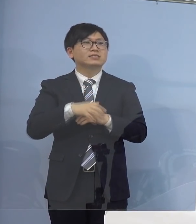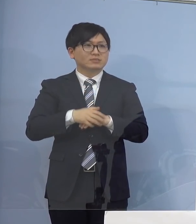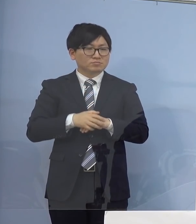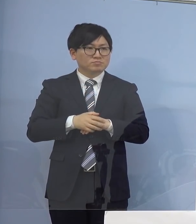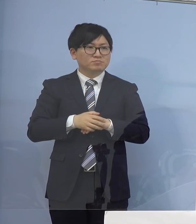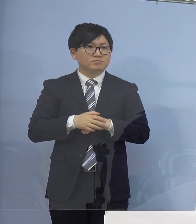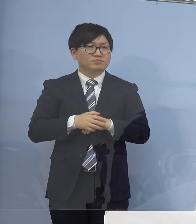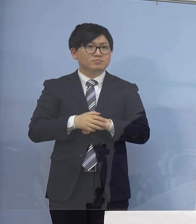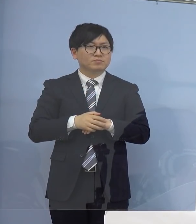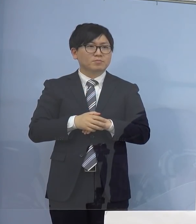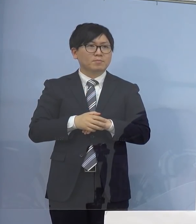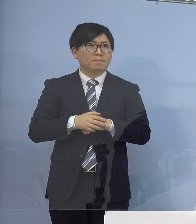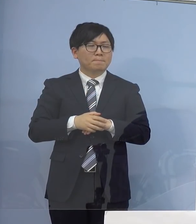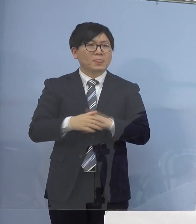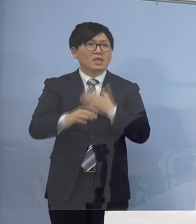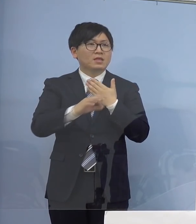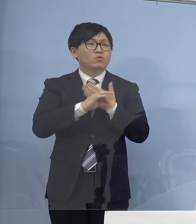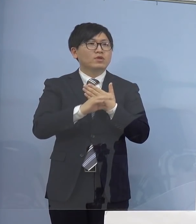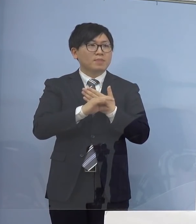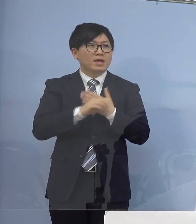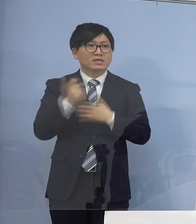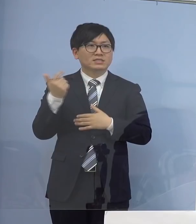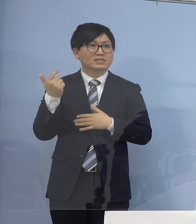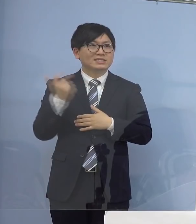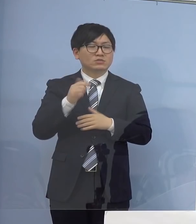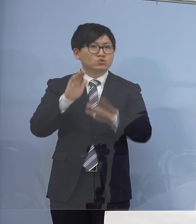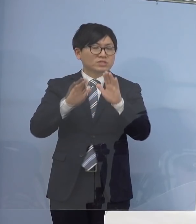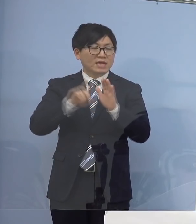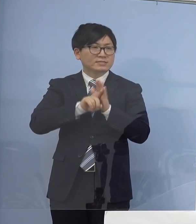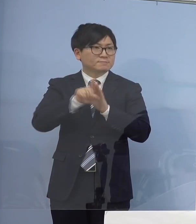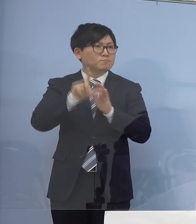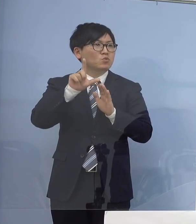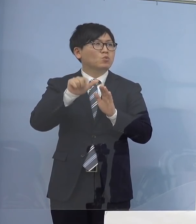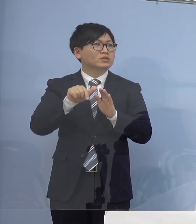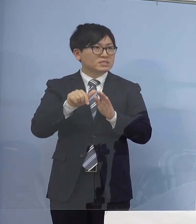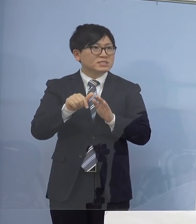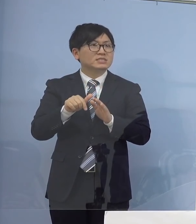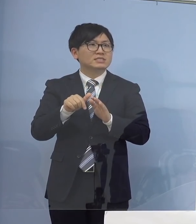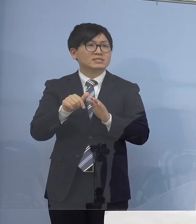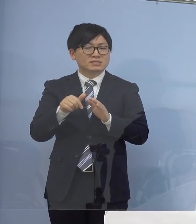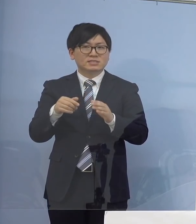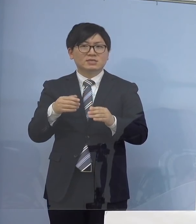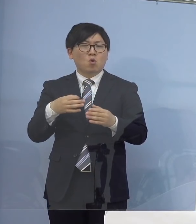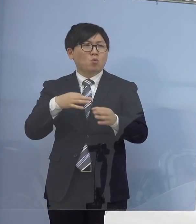例えば「緊急事態宣言」で 休業要請をかけるということではなく飲食の場